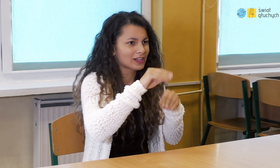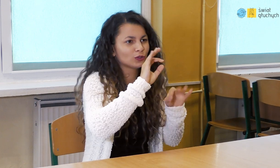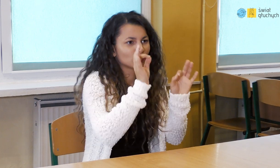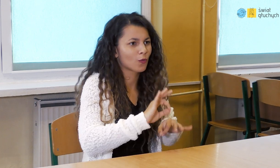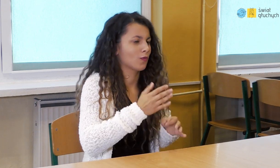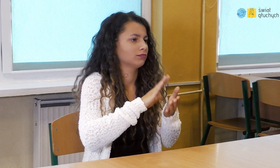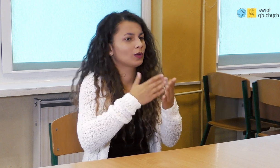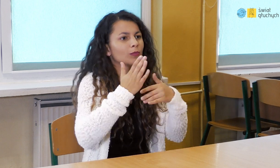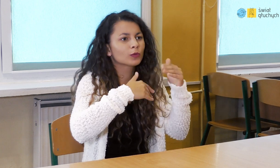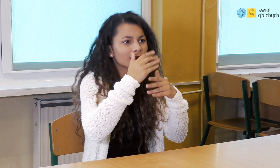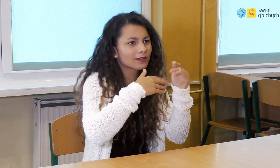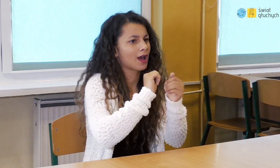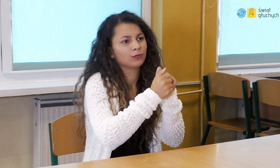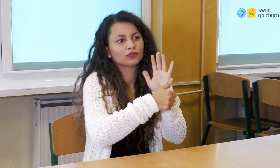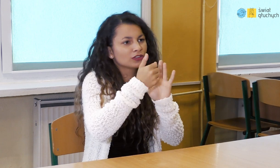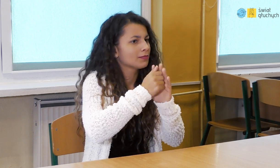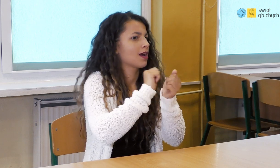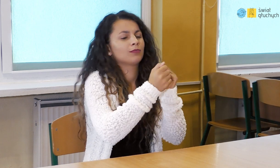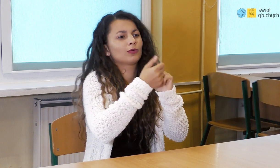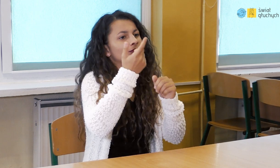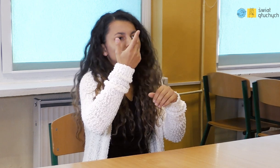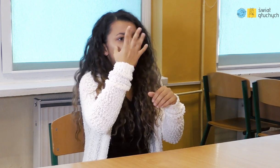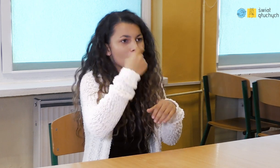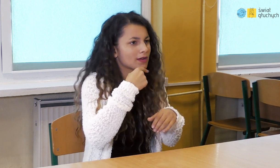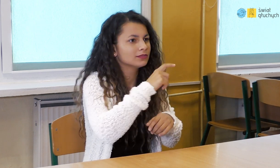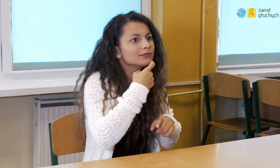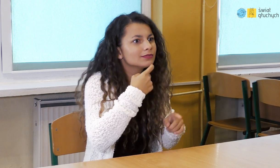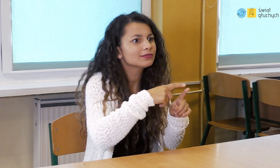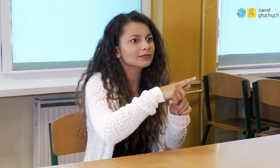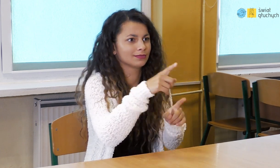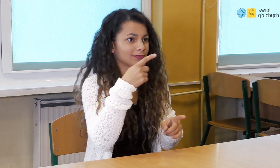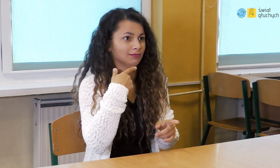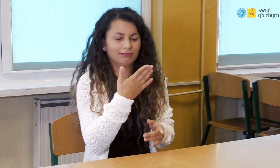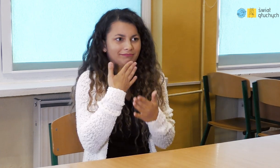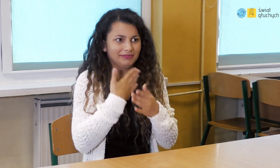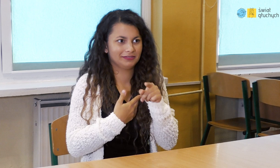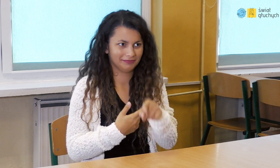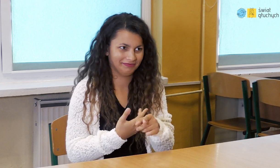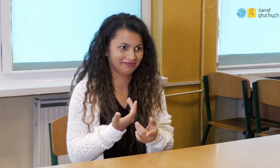dowiedziałam się więcej o sztuce np o budownictwie, rzeźbie, malarstwie.